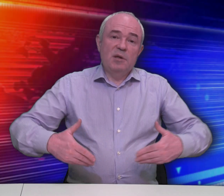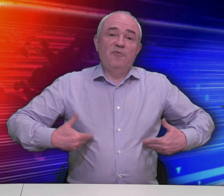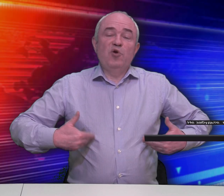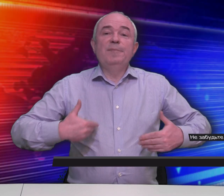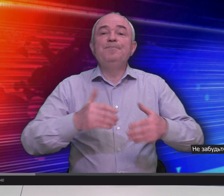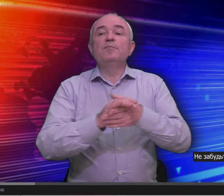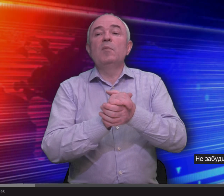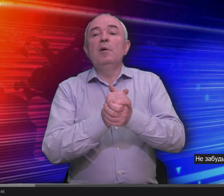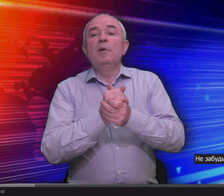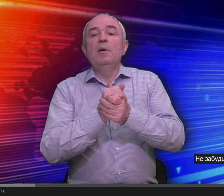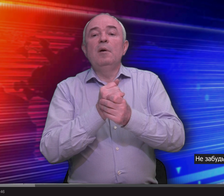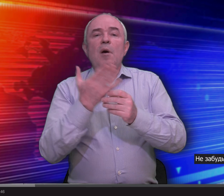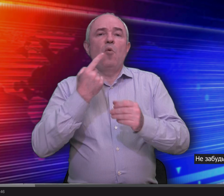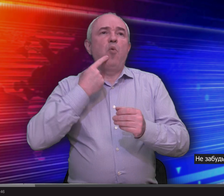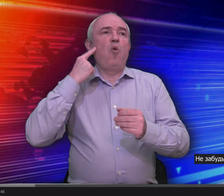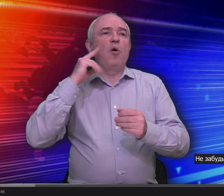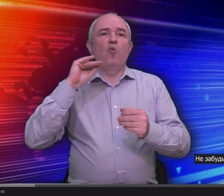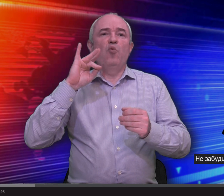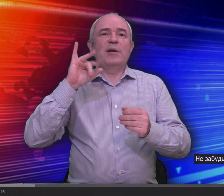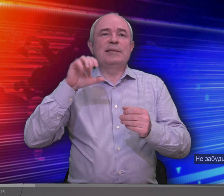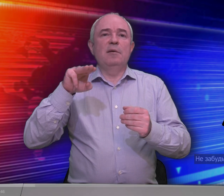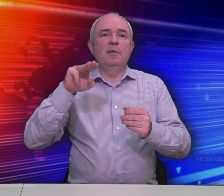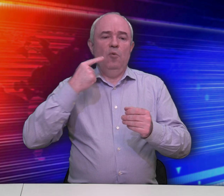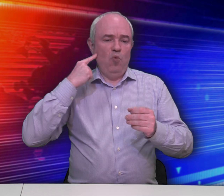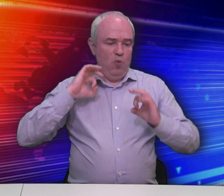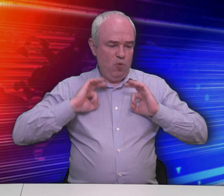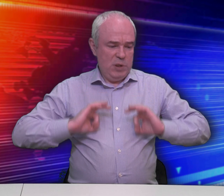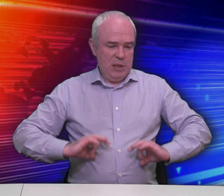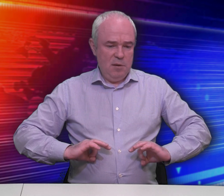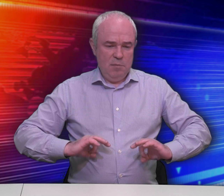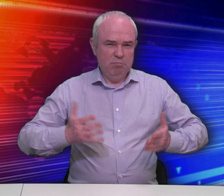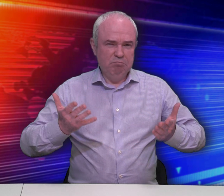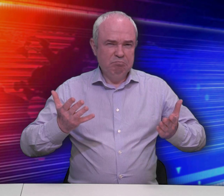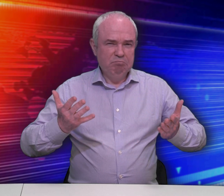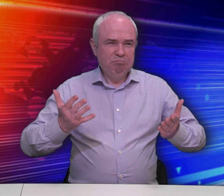Здравствуйте! Глухой юрист…